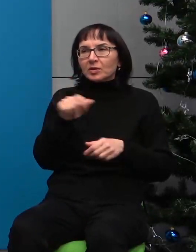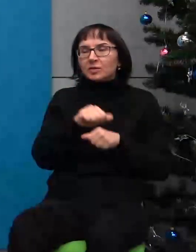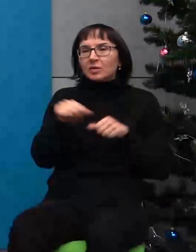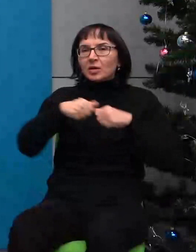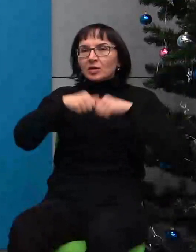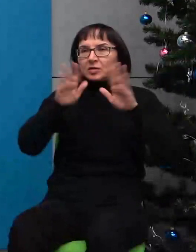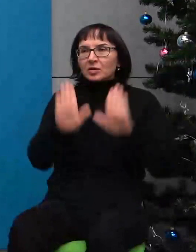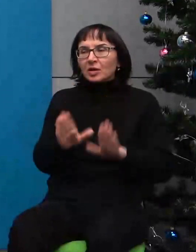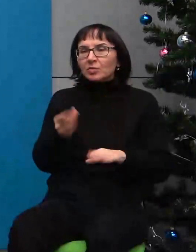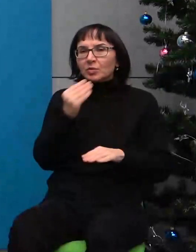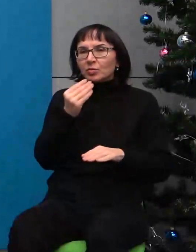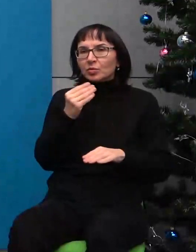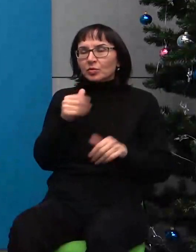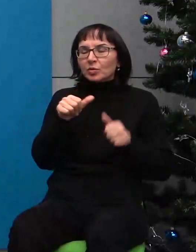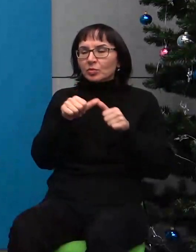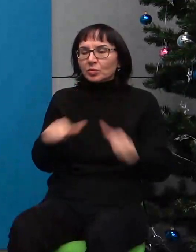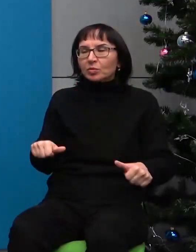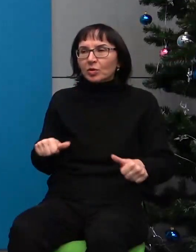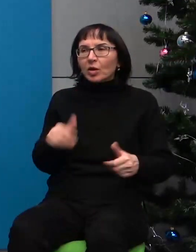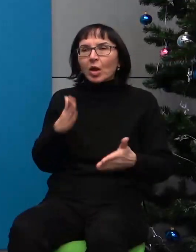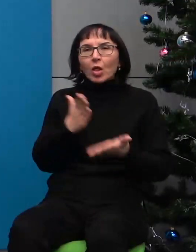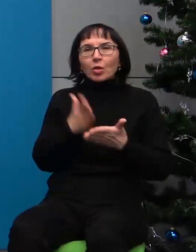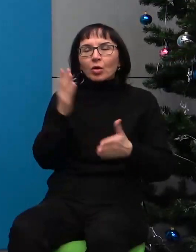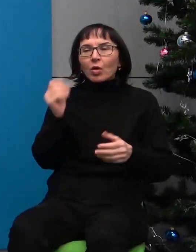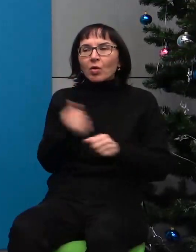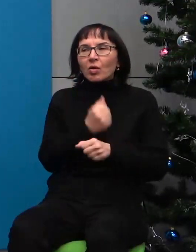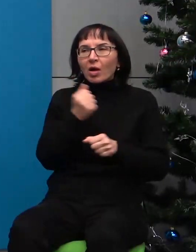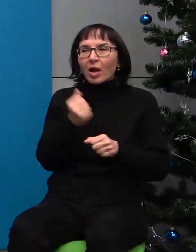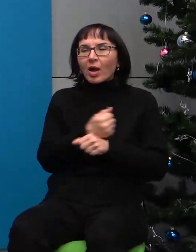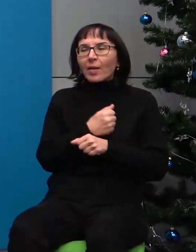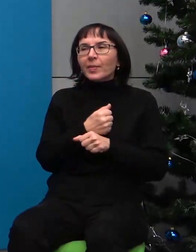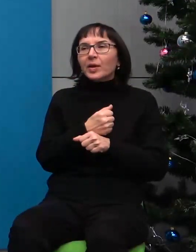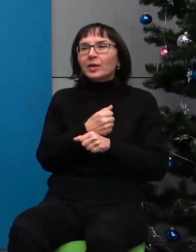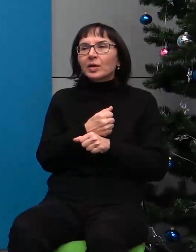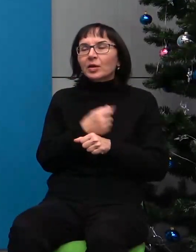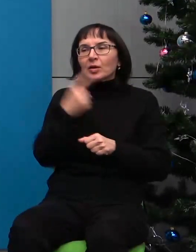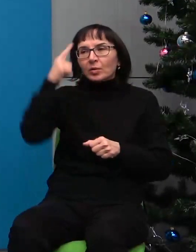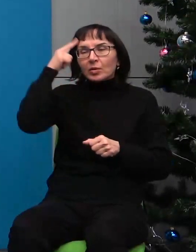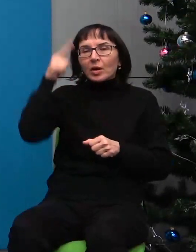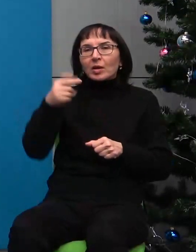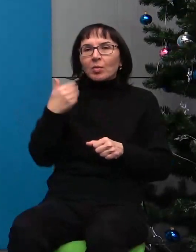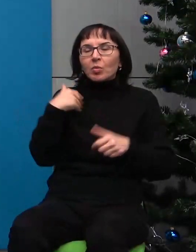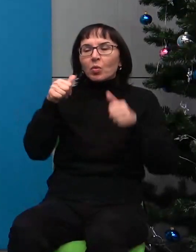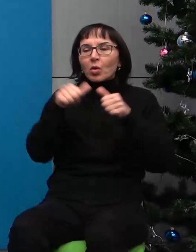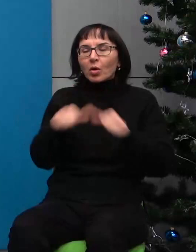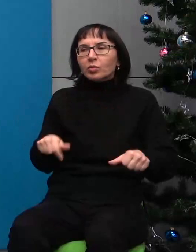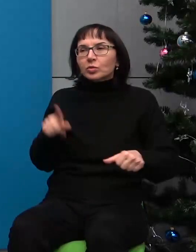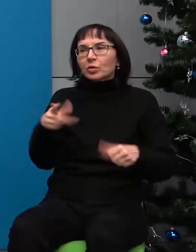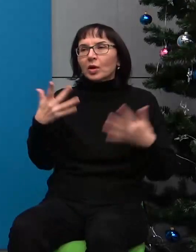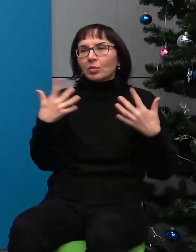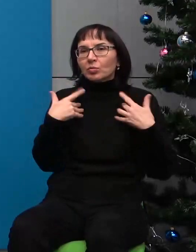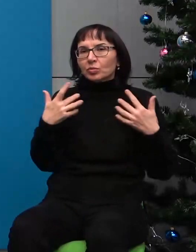gdzie był ten obóz. I taki kamień tylko przypomina, że był obóz. No i ona przeżyła ten obóz. I to jest koniec jej historii.